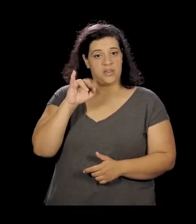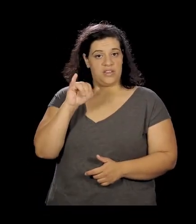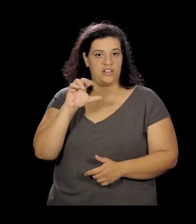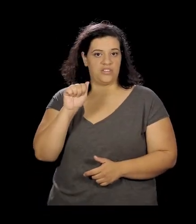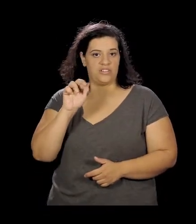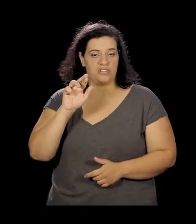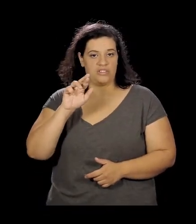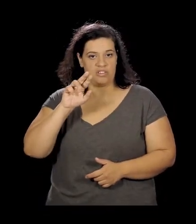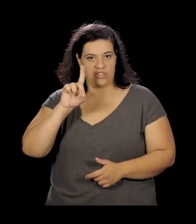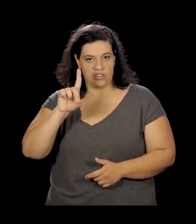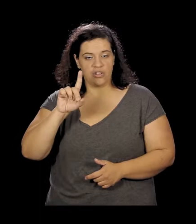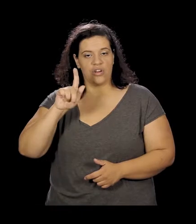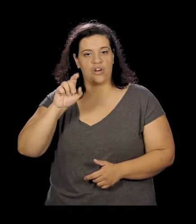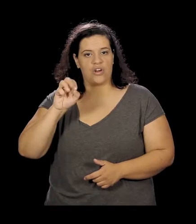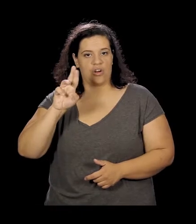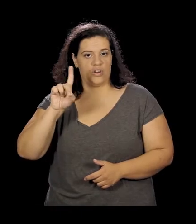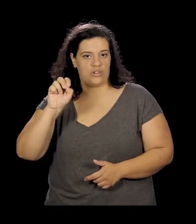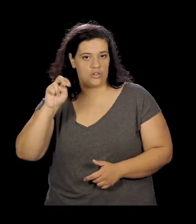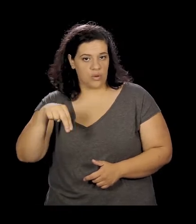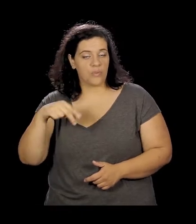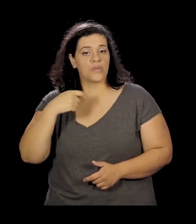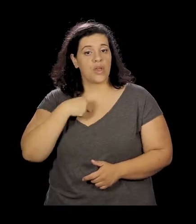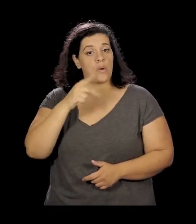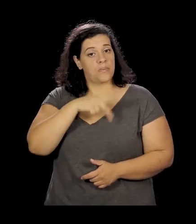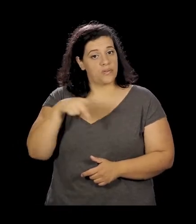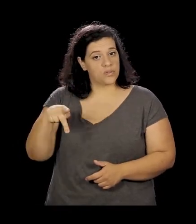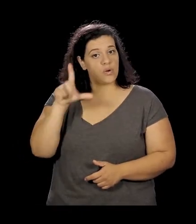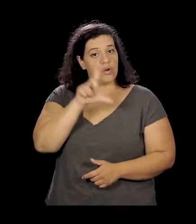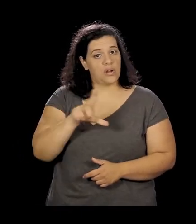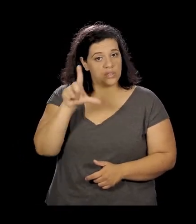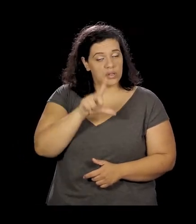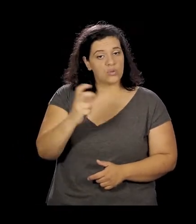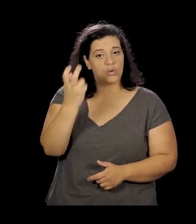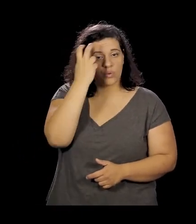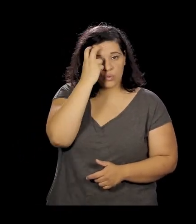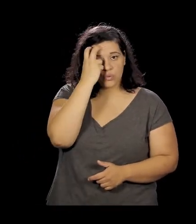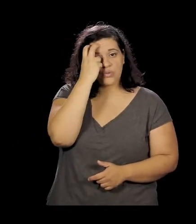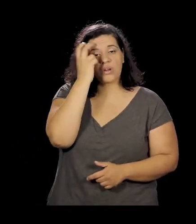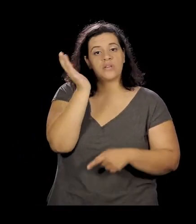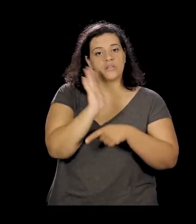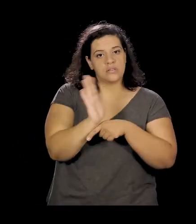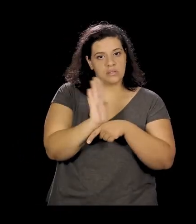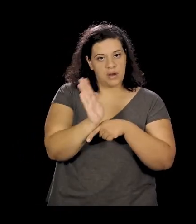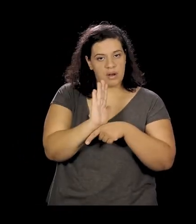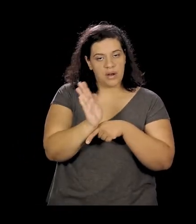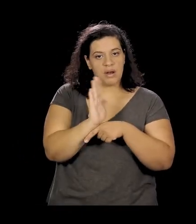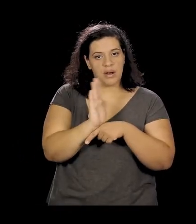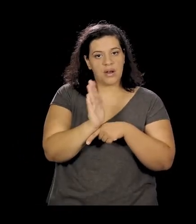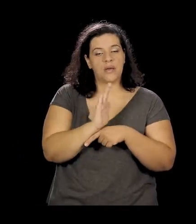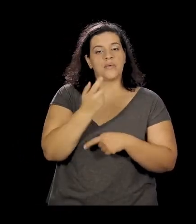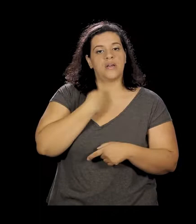sou professor de literatura, cultura, cinema hispano-americano e brasileiro